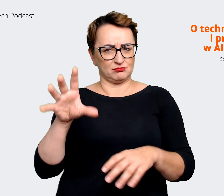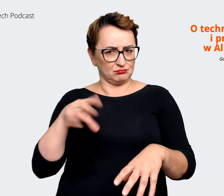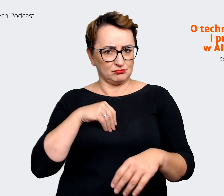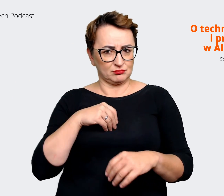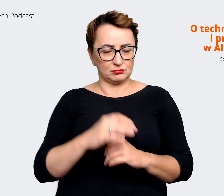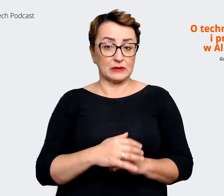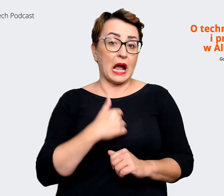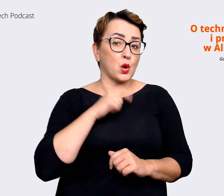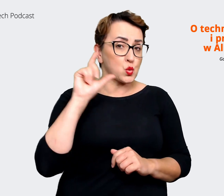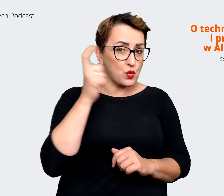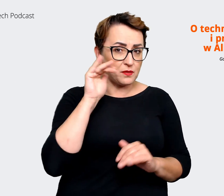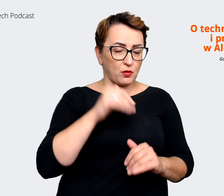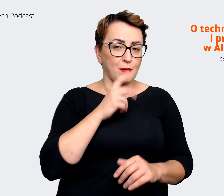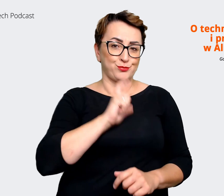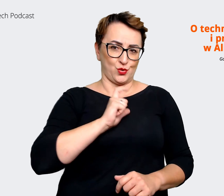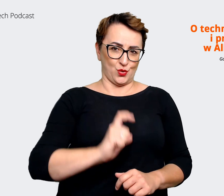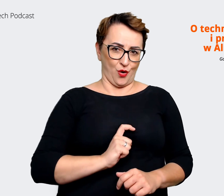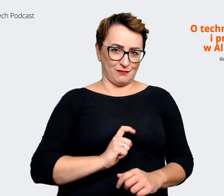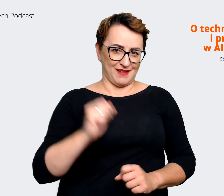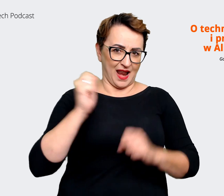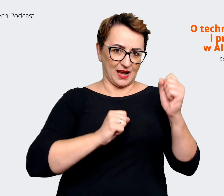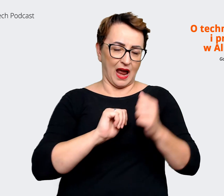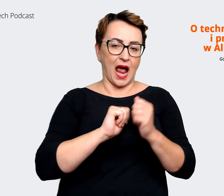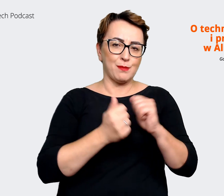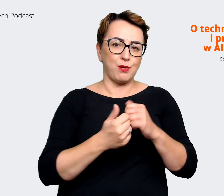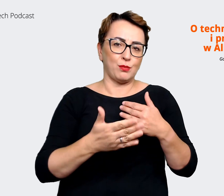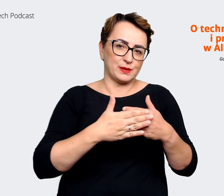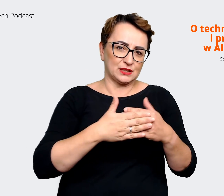Mariusz: Przede wszystkim w biurze Allegro czy pod biurem Allegro, tudzież w drodze z metra,